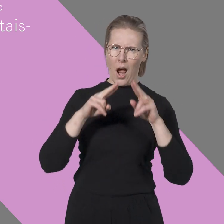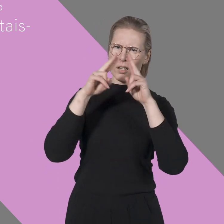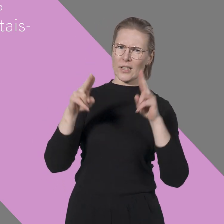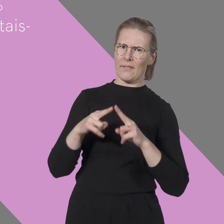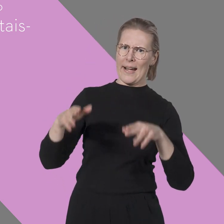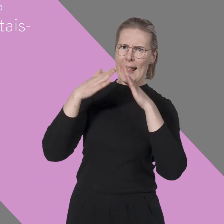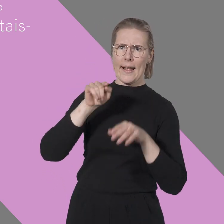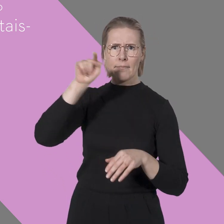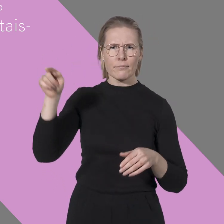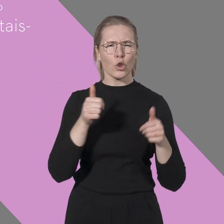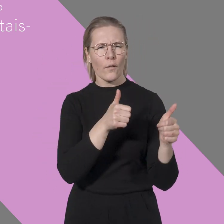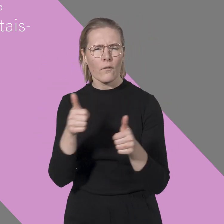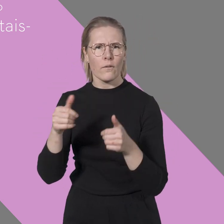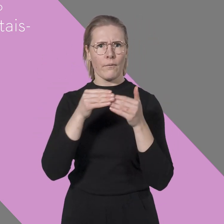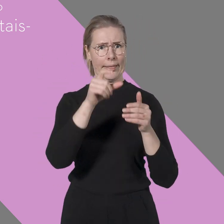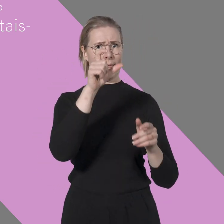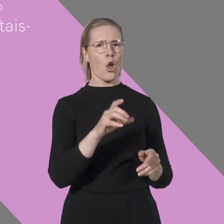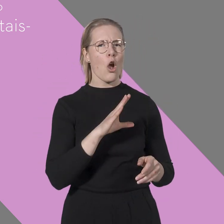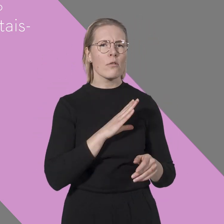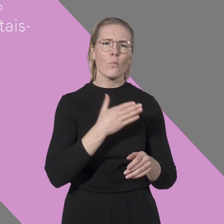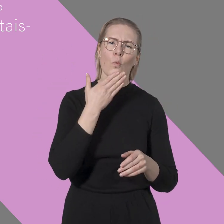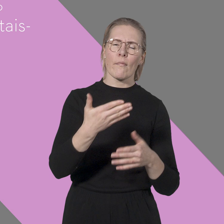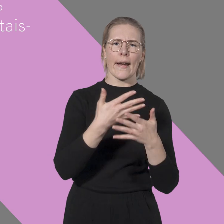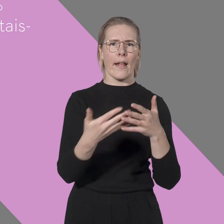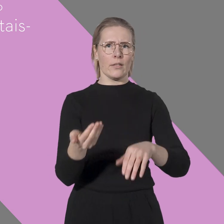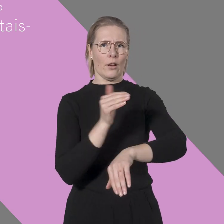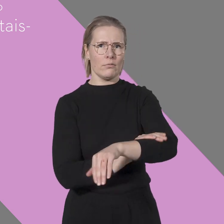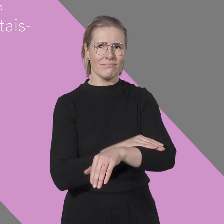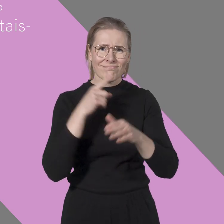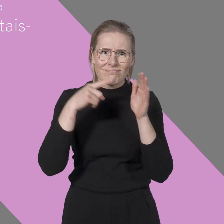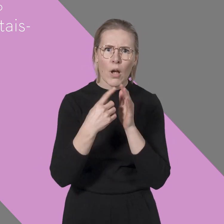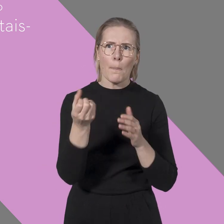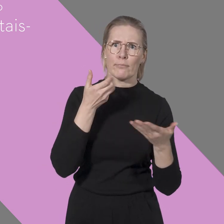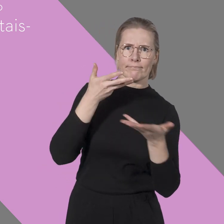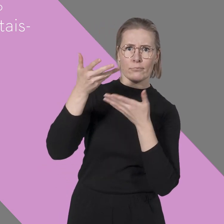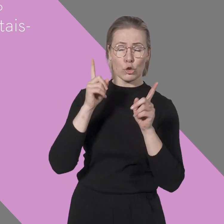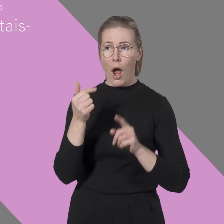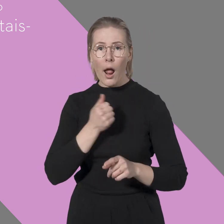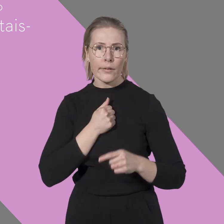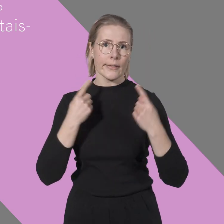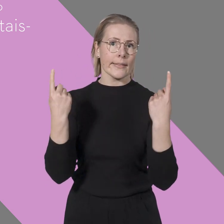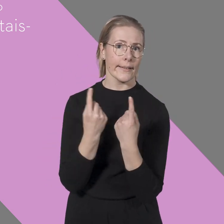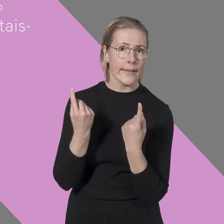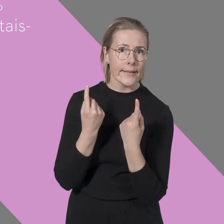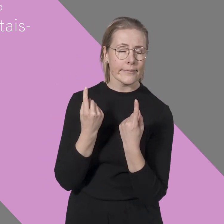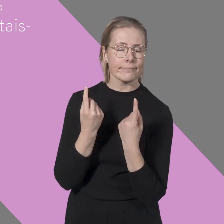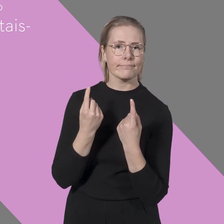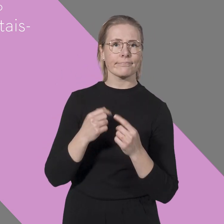Kansainvälisten leirien vetäjiltä toivotaan myös hyvää kielitaitoa, - jotta he kykenevät tarvittaessa toimimaan esimerkiksi hätätilanteissa.